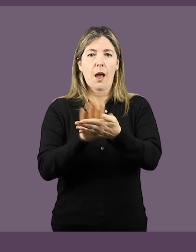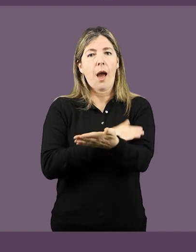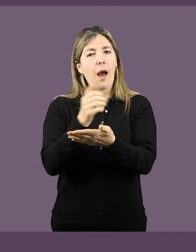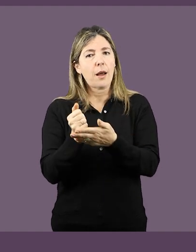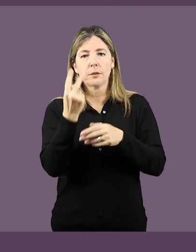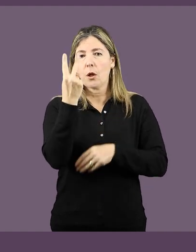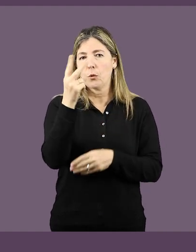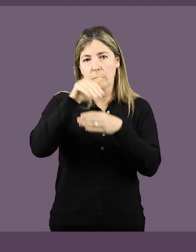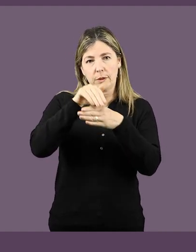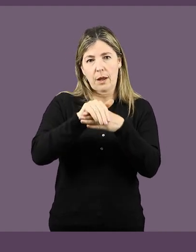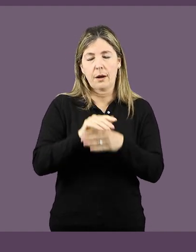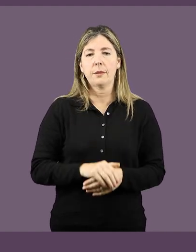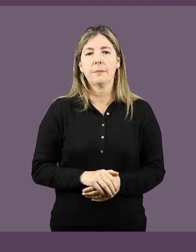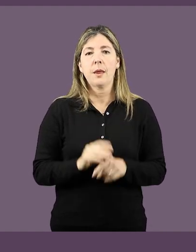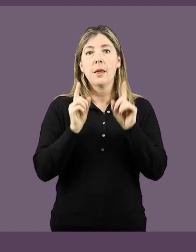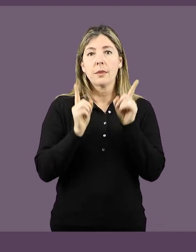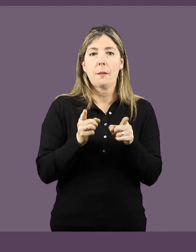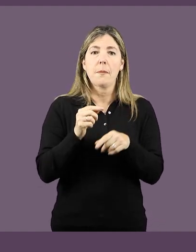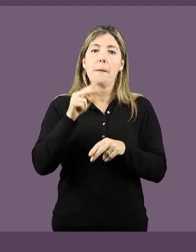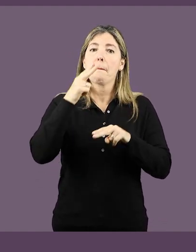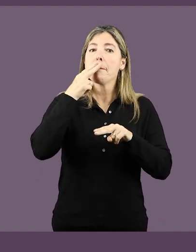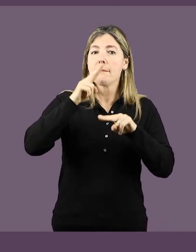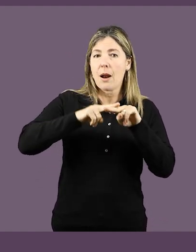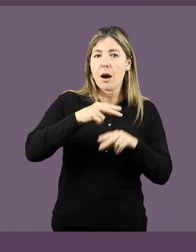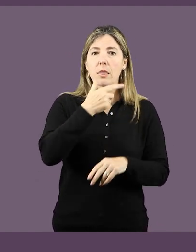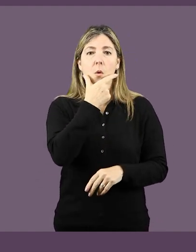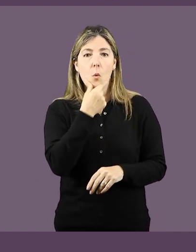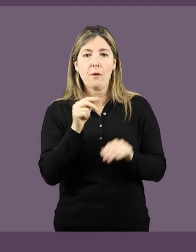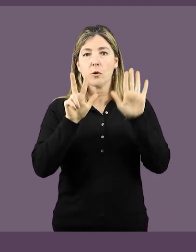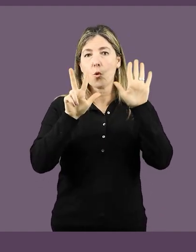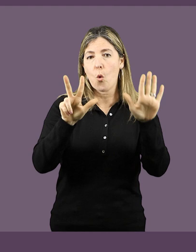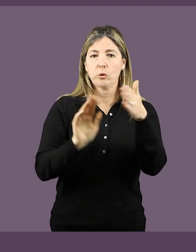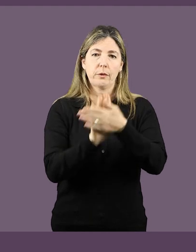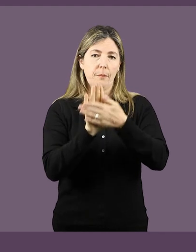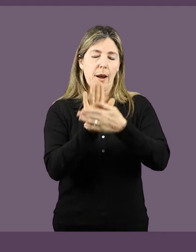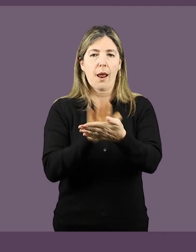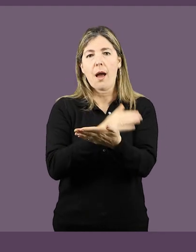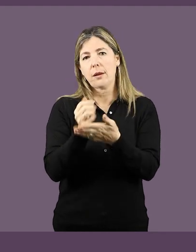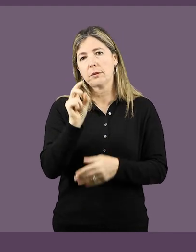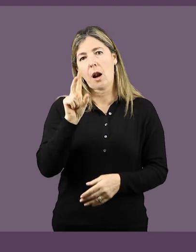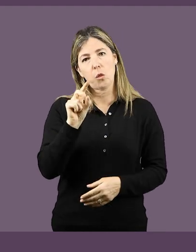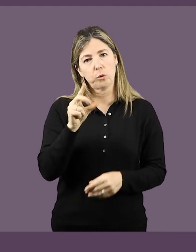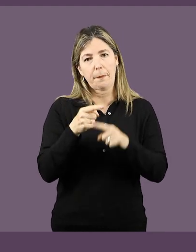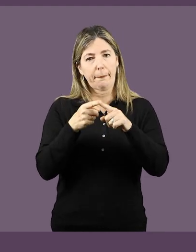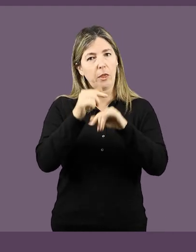Los lunes entre 10 y 14 horas. Los martes y los jueves entre 8 y 12 horas.